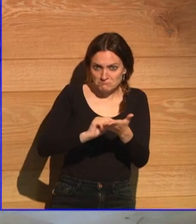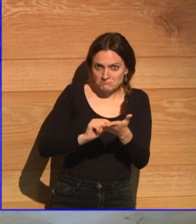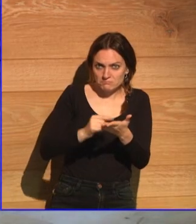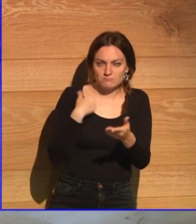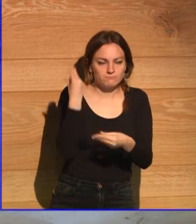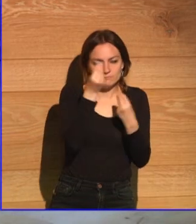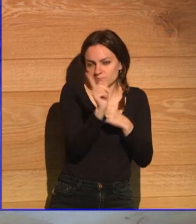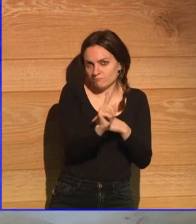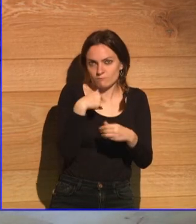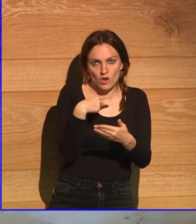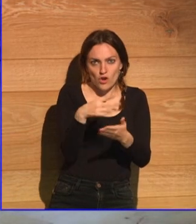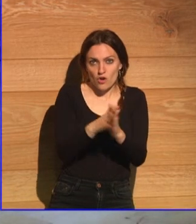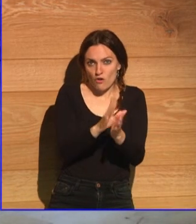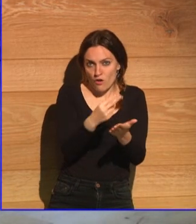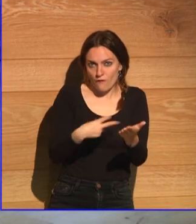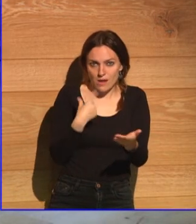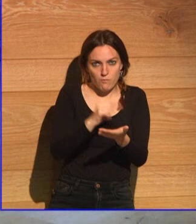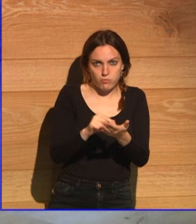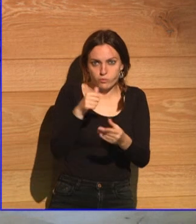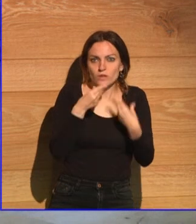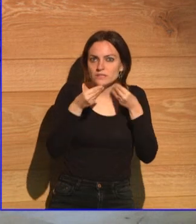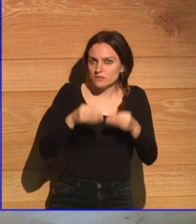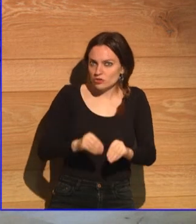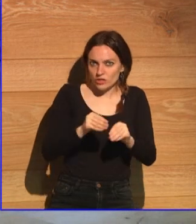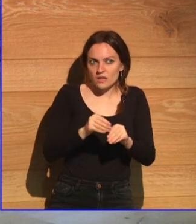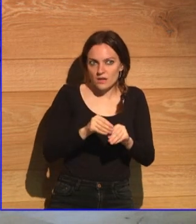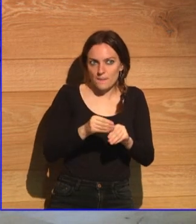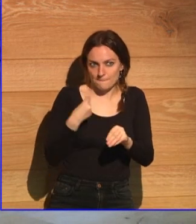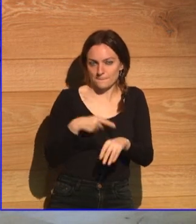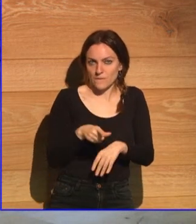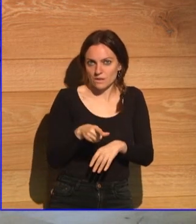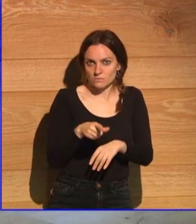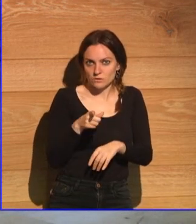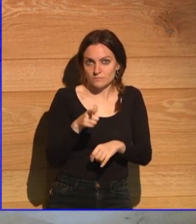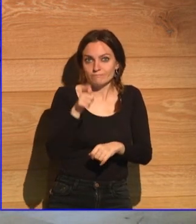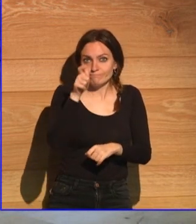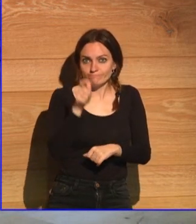sobre esta historia, sobre el fundador de Europa,